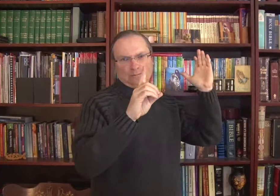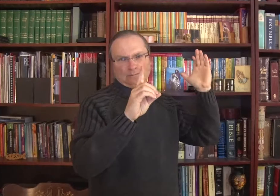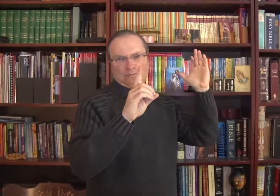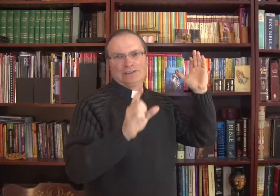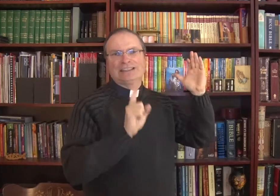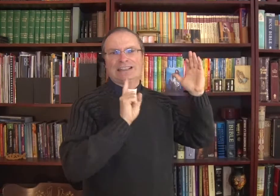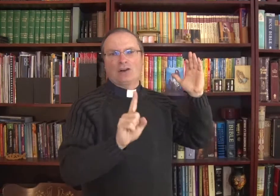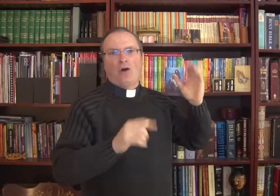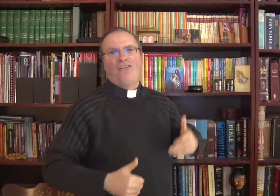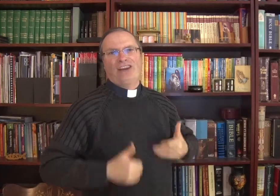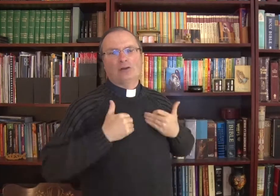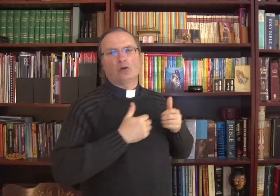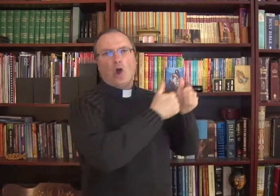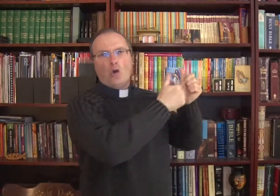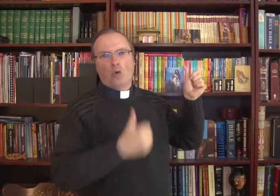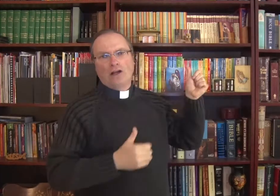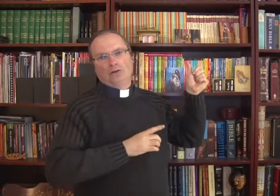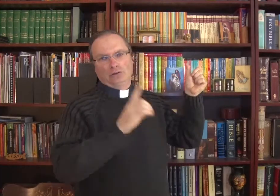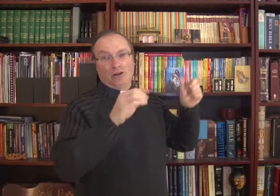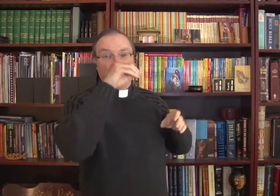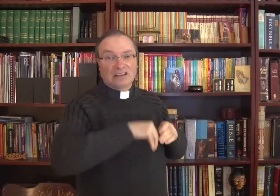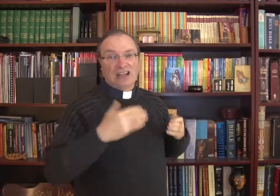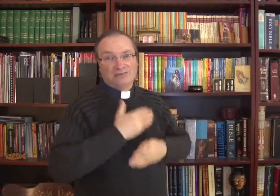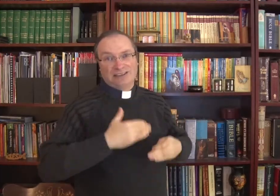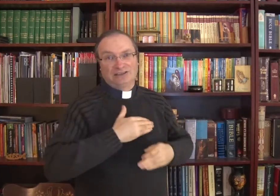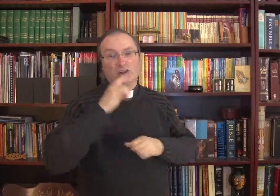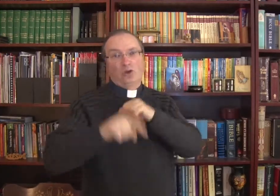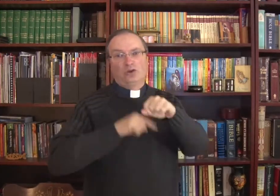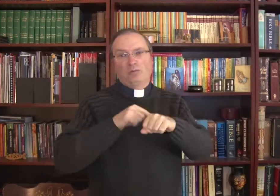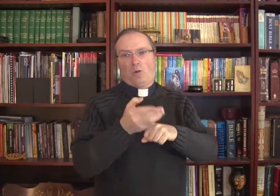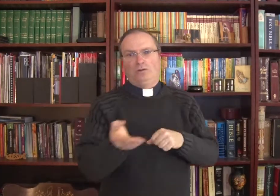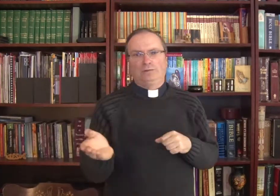qu’ils ont vécu loin de Dieu dans les plaisirs du monde.